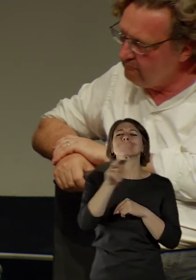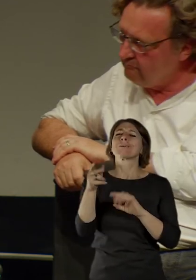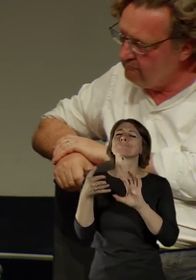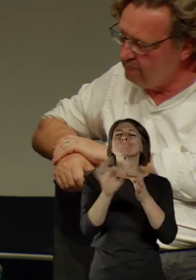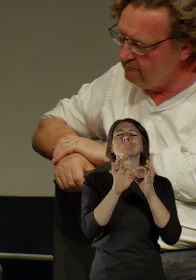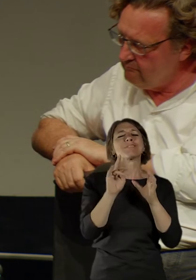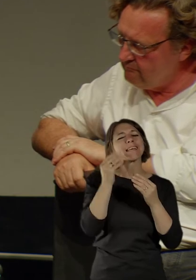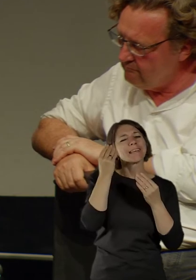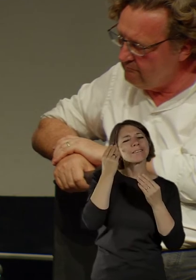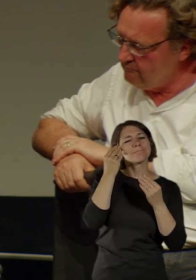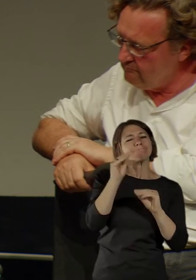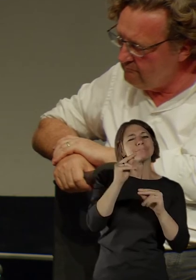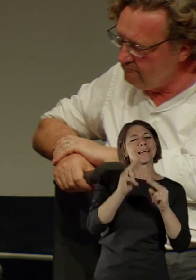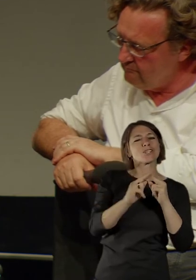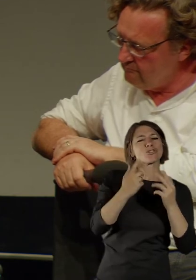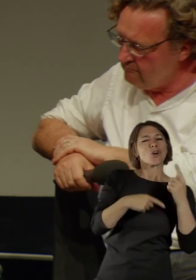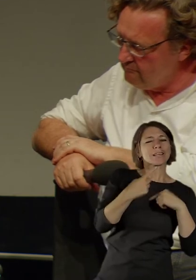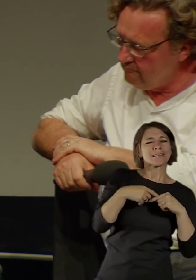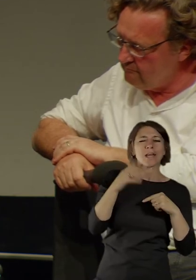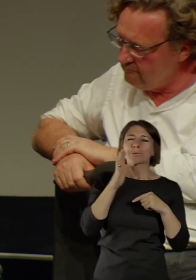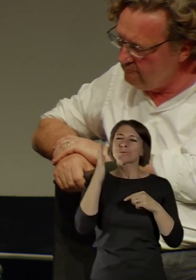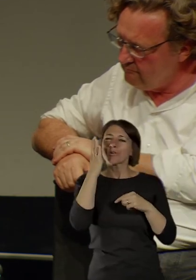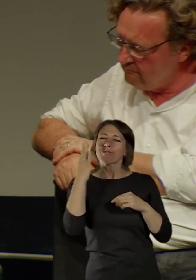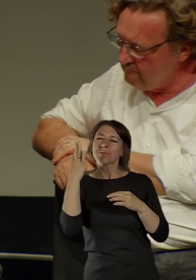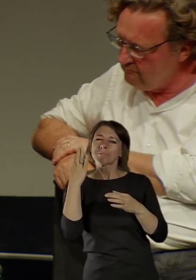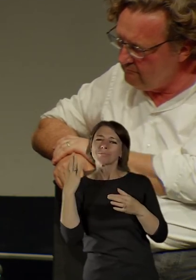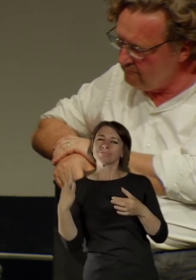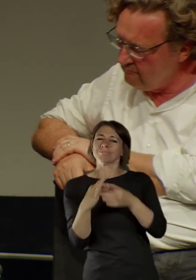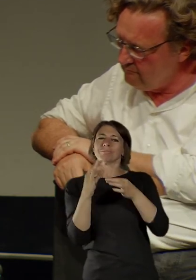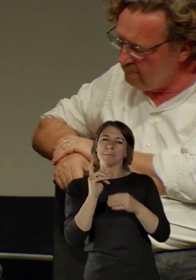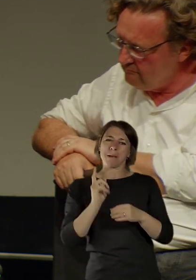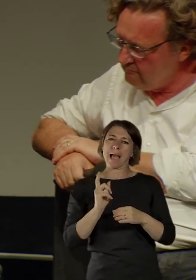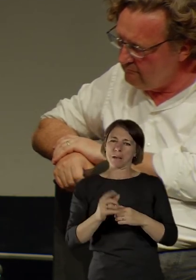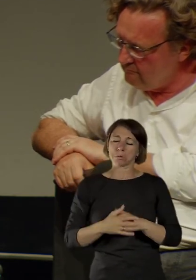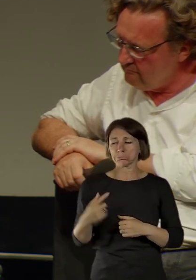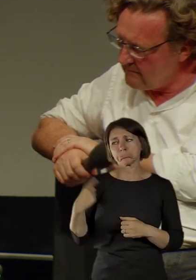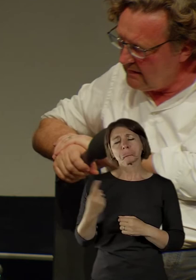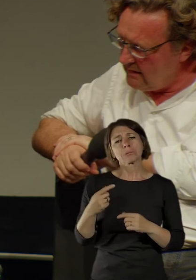A my si jenom prostě myslíme, že to je správně z hlediska utváření města.